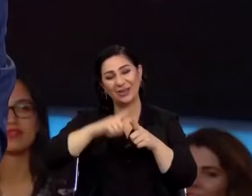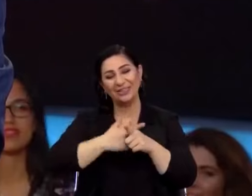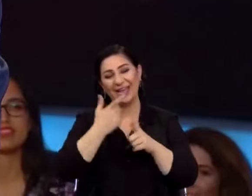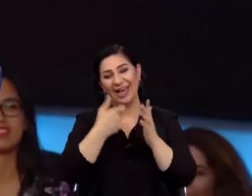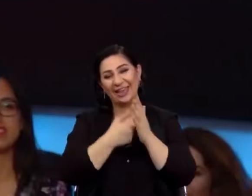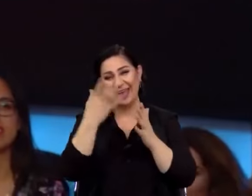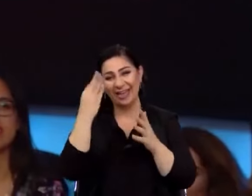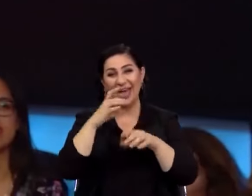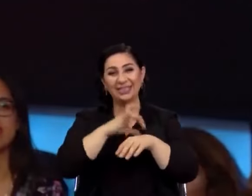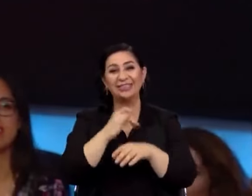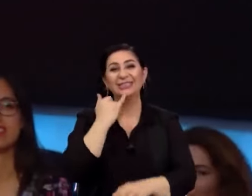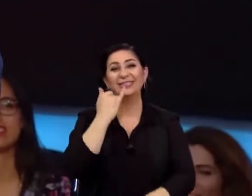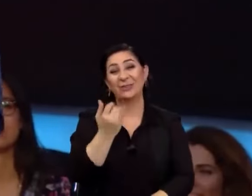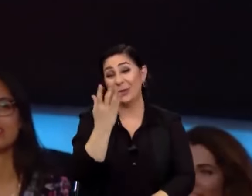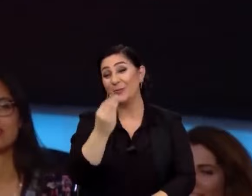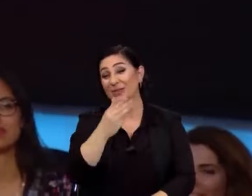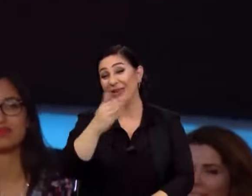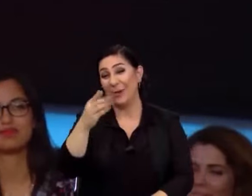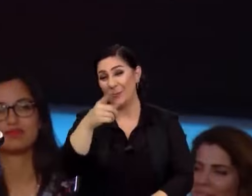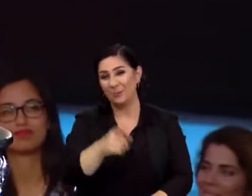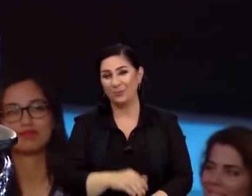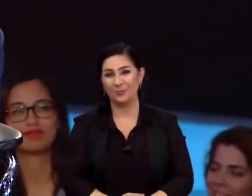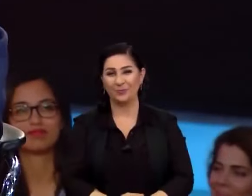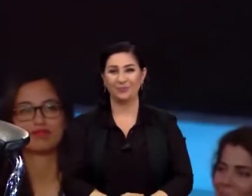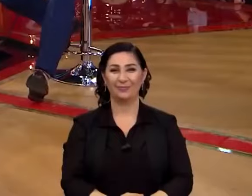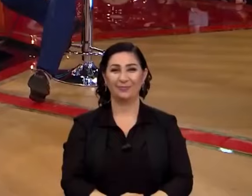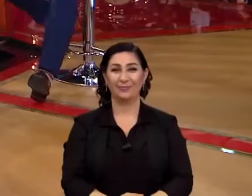ziyaretine gelebilir kişisel problemin de diyebilir tar Dur bir dakika özür